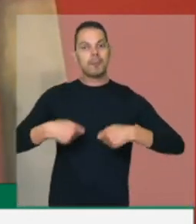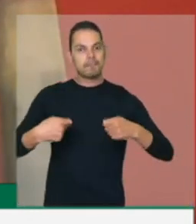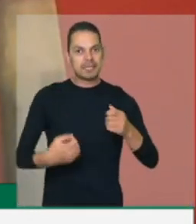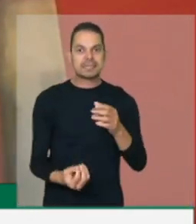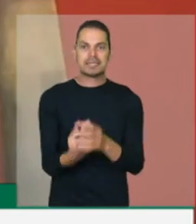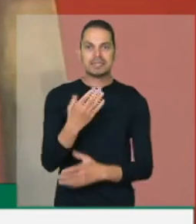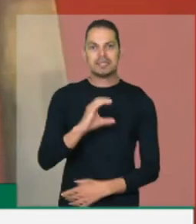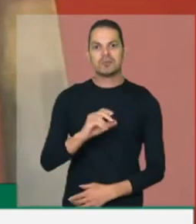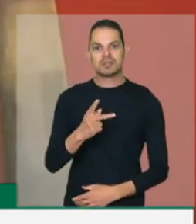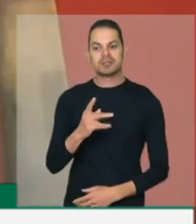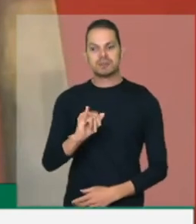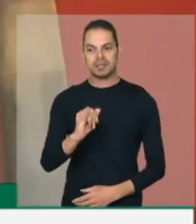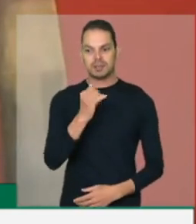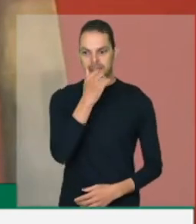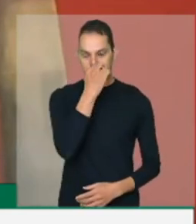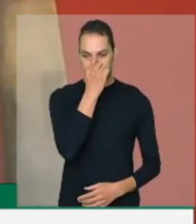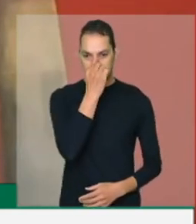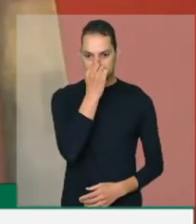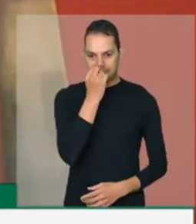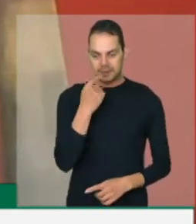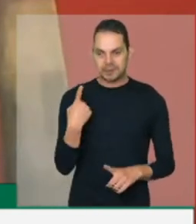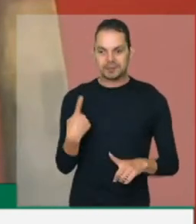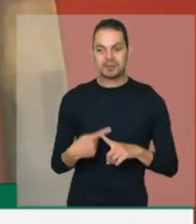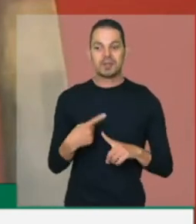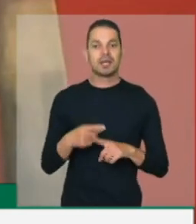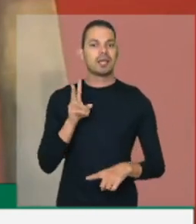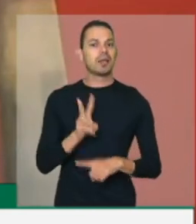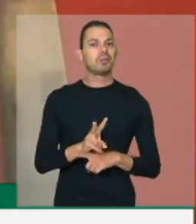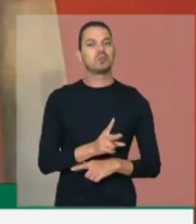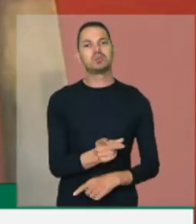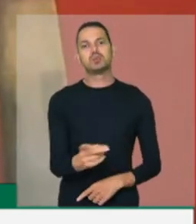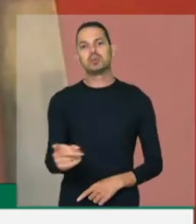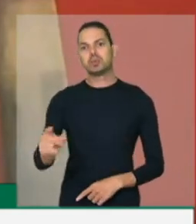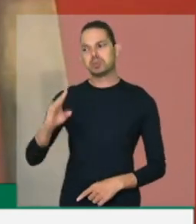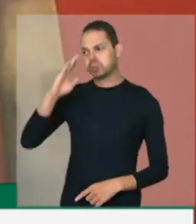INSTALAR UMA CPI. PORQUE ESTA PROTEÇÃO INTERMINÁVEL DO PRESIDENTE BOLSONARO... NÓS